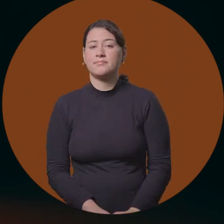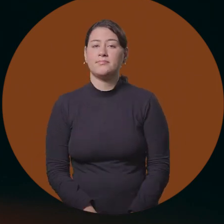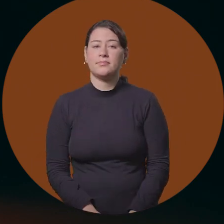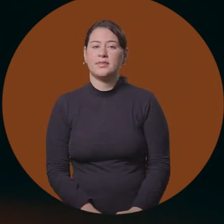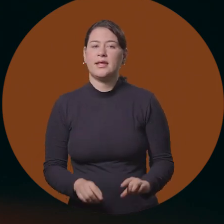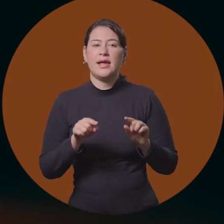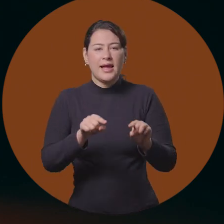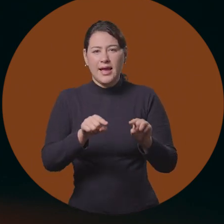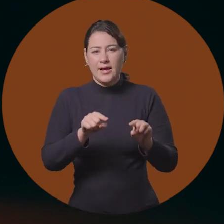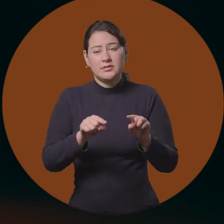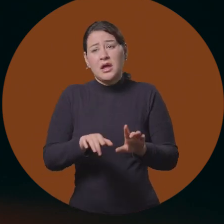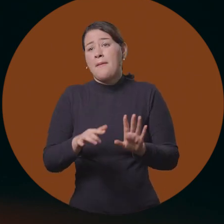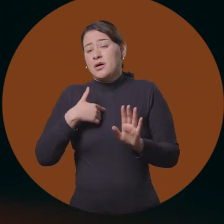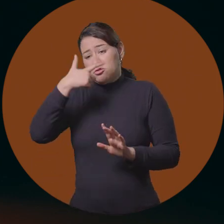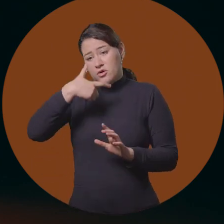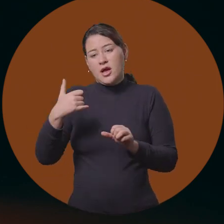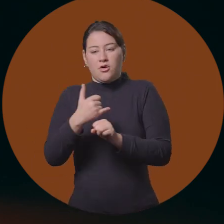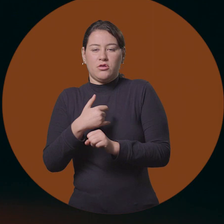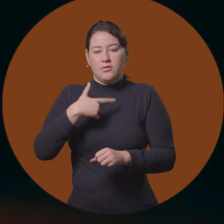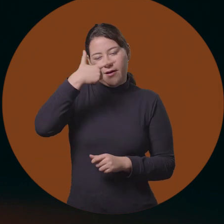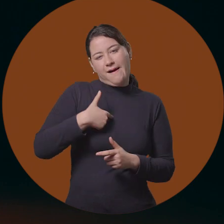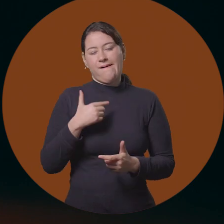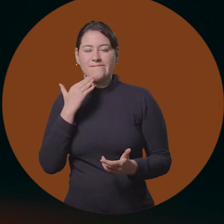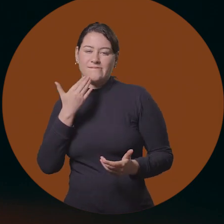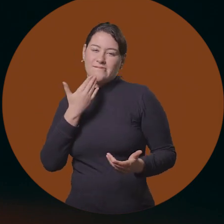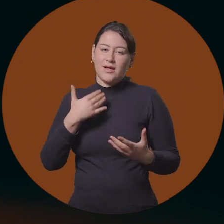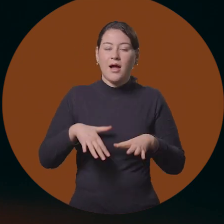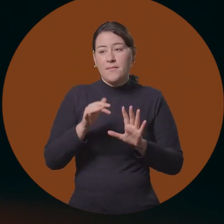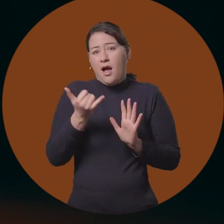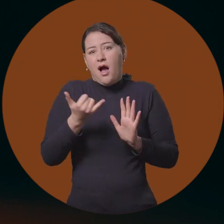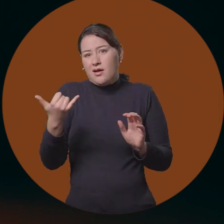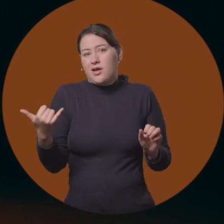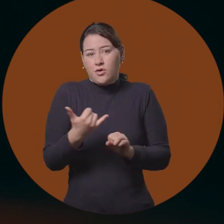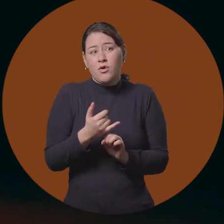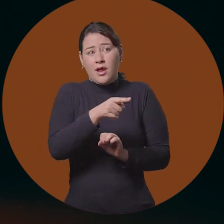y hay una posibilidad de que yo esté equivocado por más que me sienta un crack. Hay una posibilidad de que él tenga la razón.